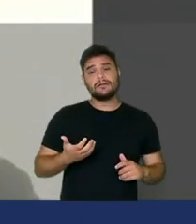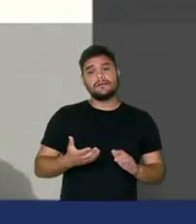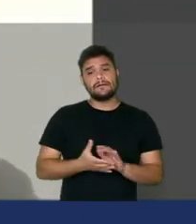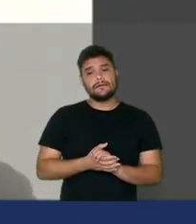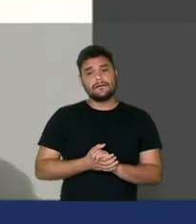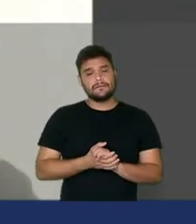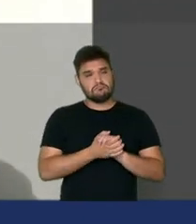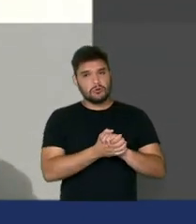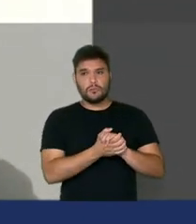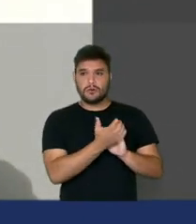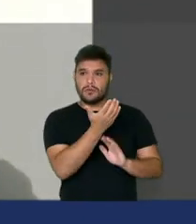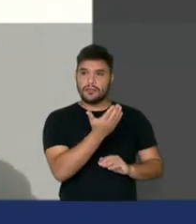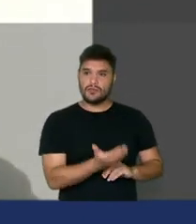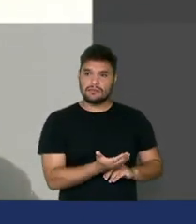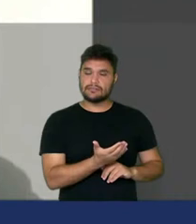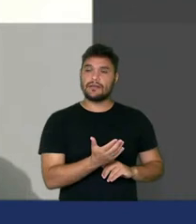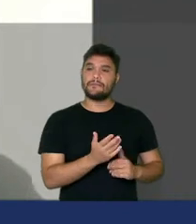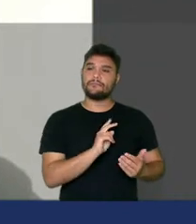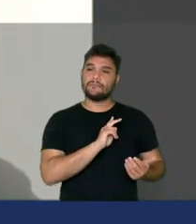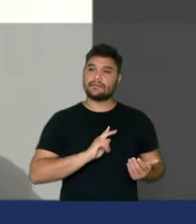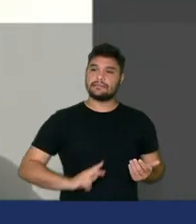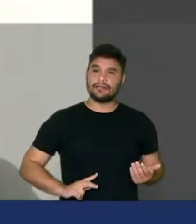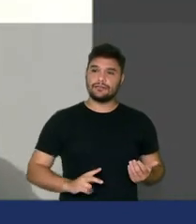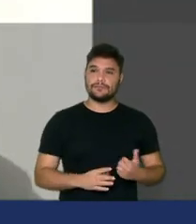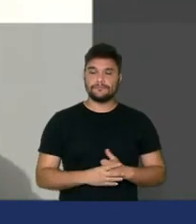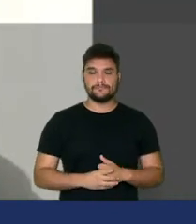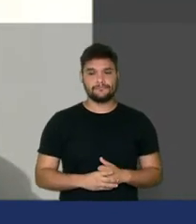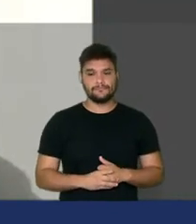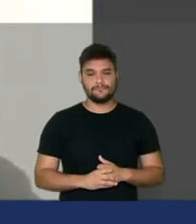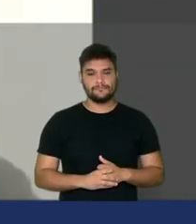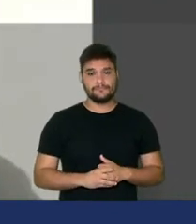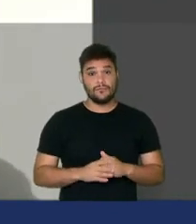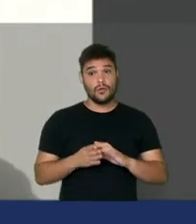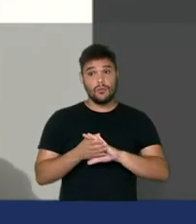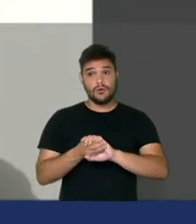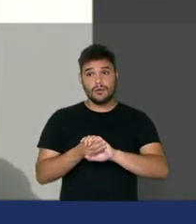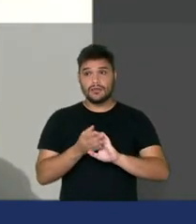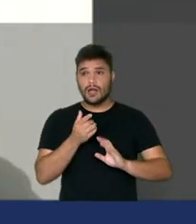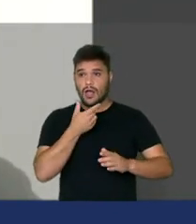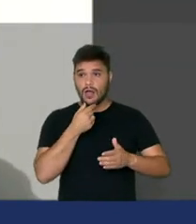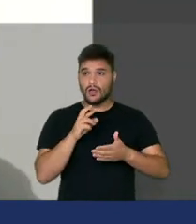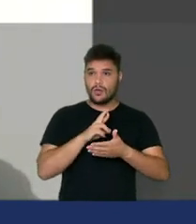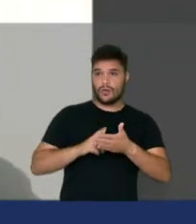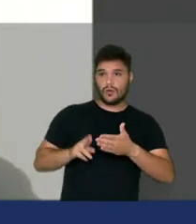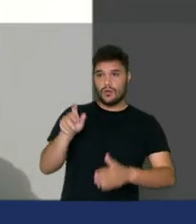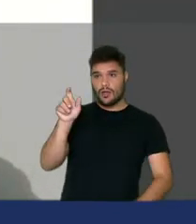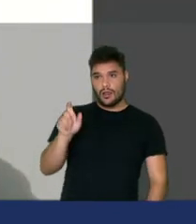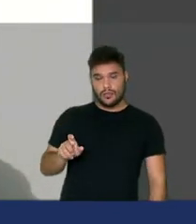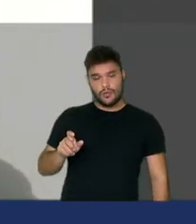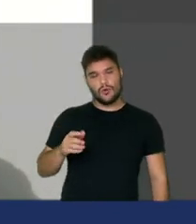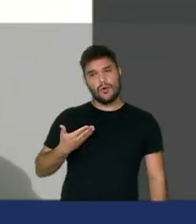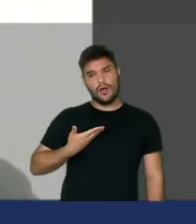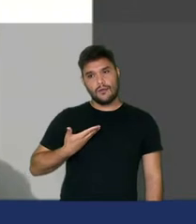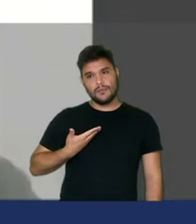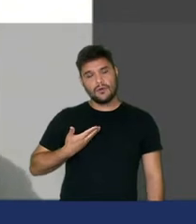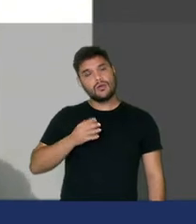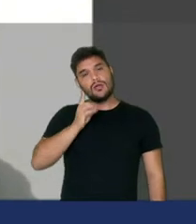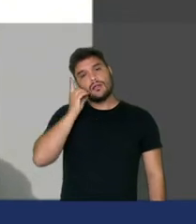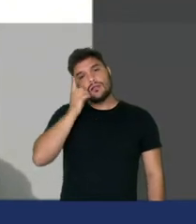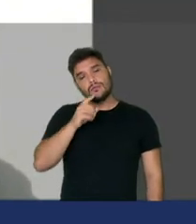PERFEITAMENTE, DEPUTADO. [DEP. JOÃO DANIEL]: OBRIGADO, PRESIDENTE, PRESIDENTE MARCELO RAMOS, EU QUERO SAUDAR VOSSA EXCELÊNCIA E SAUDAR O RELATOR, O NOSSO QUERIDO COLEGA, DEPUTADO